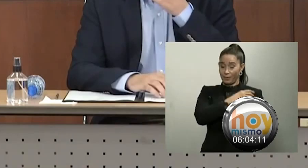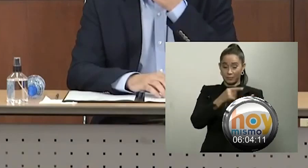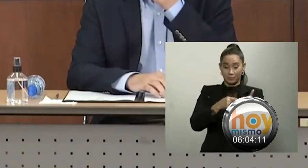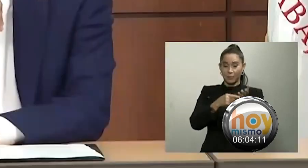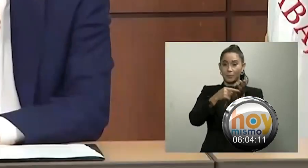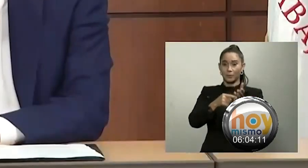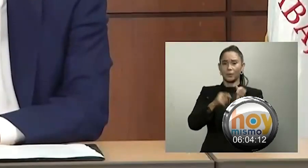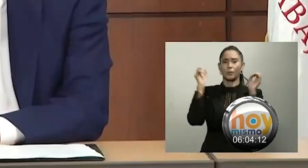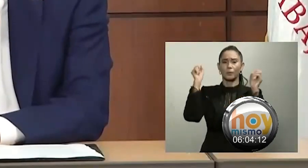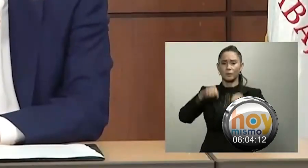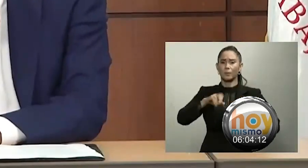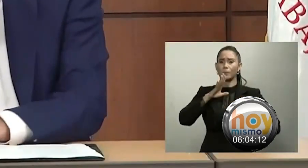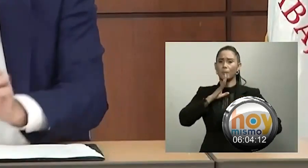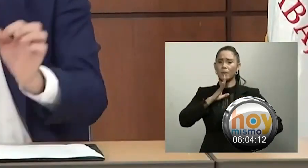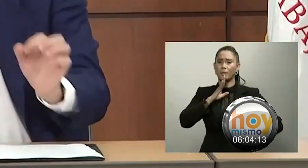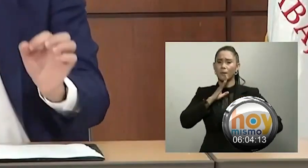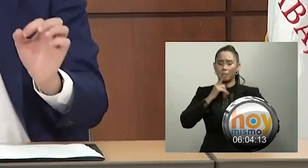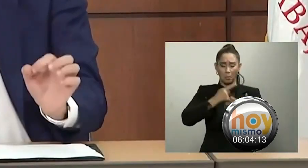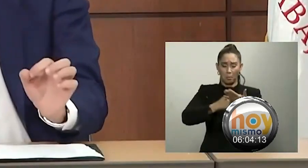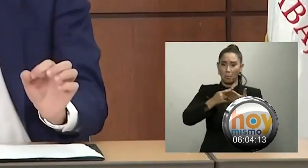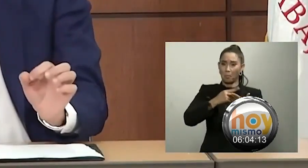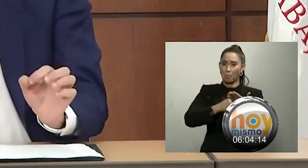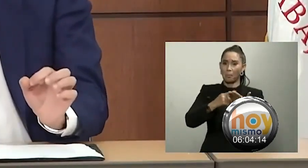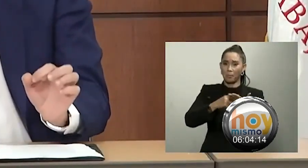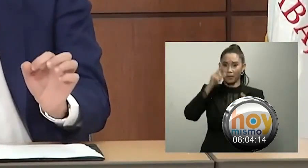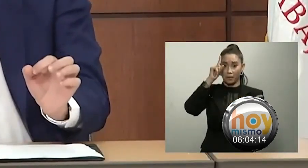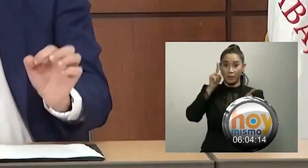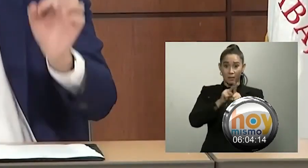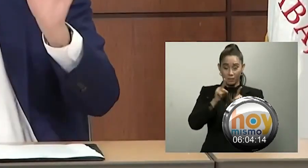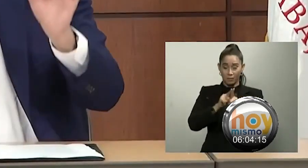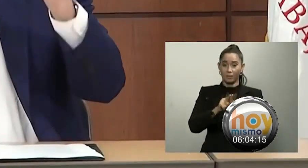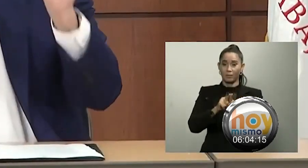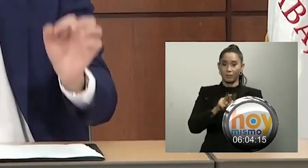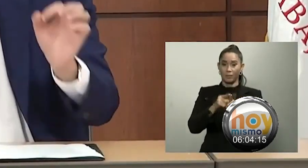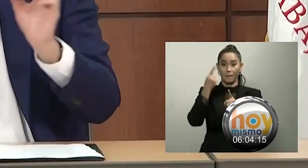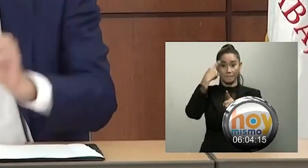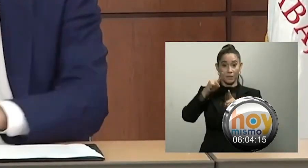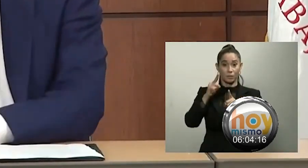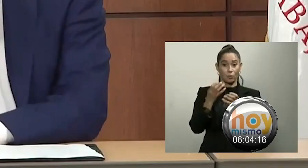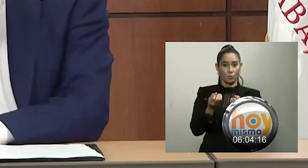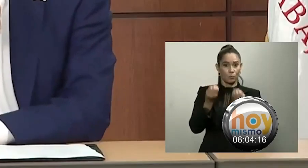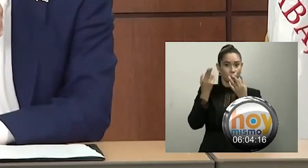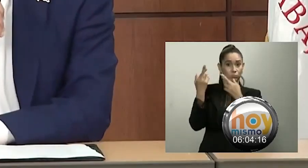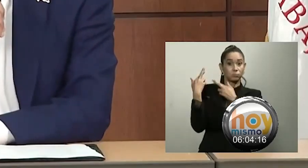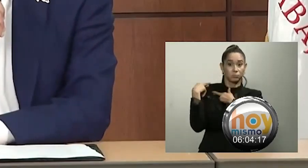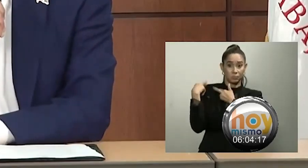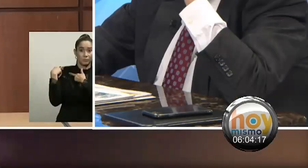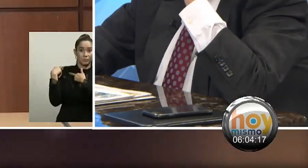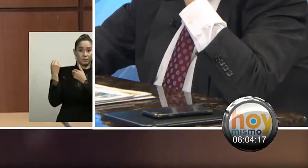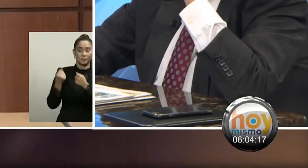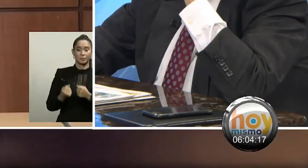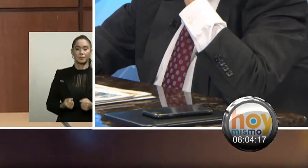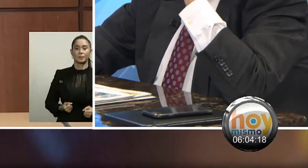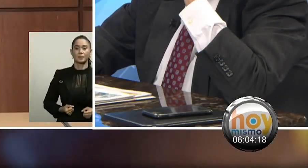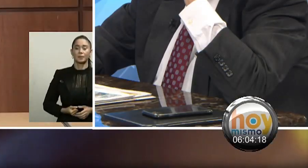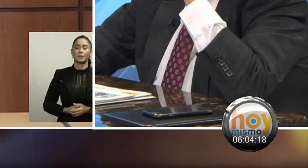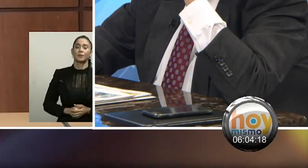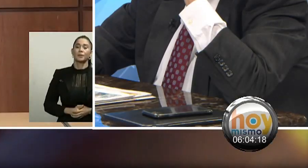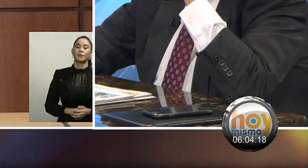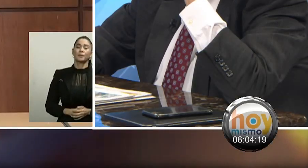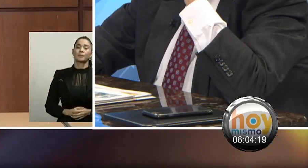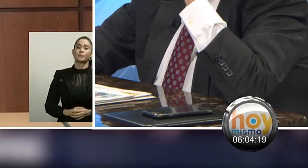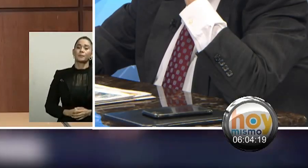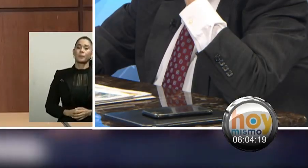es un logro grande nunca se había dado de esa situación de que de un tiro se anunciara un